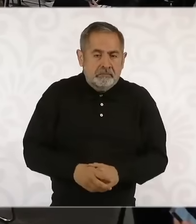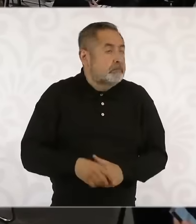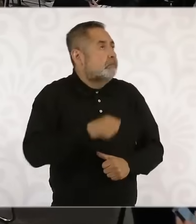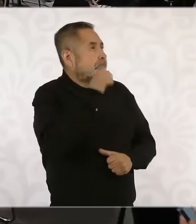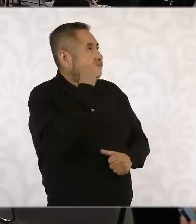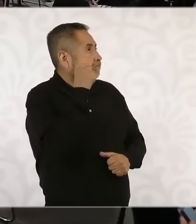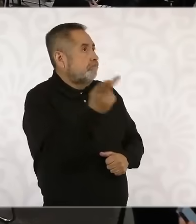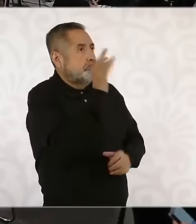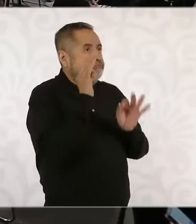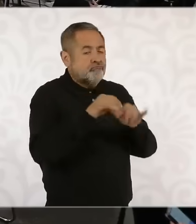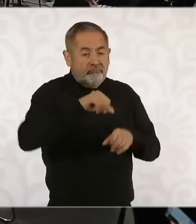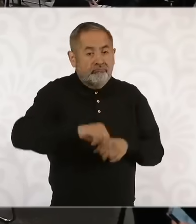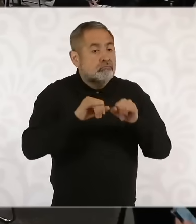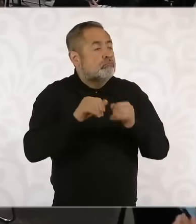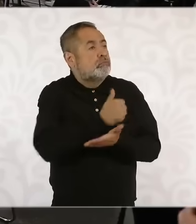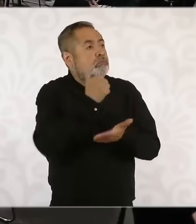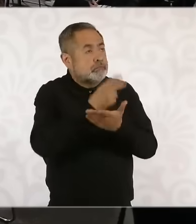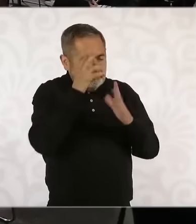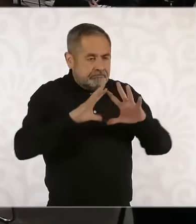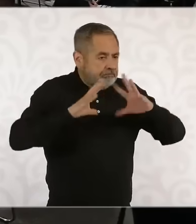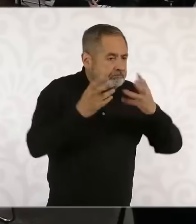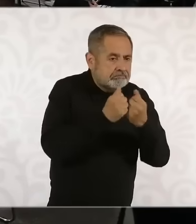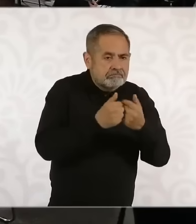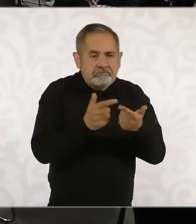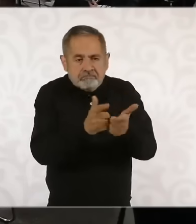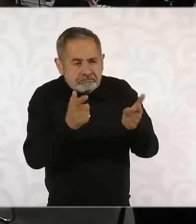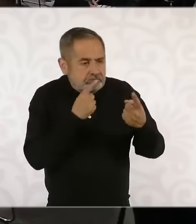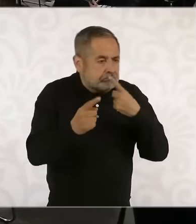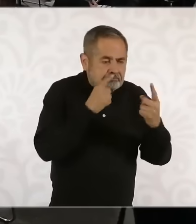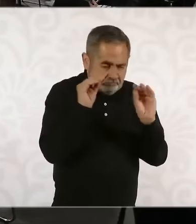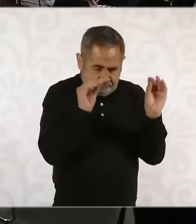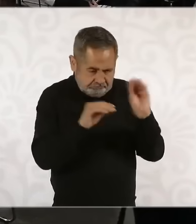en la ciudad de México para tratar de seguir eh elevando el tema esto con la llegada del mundial